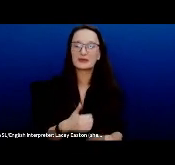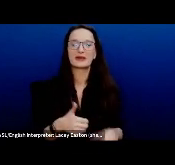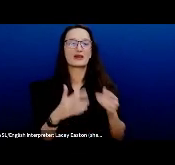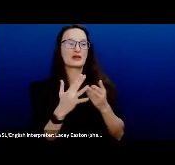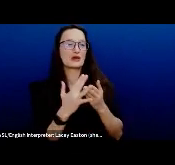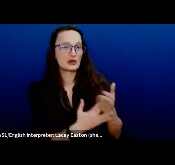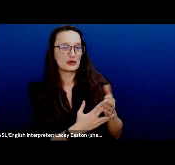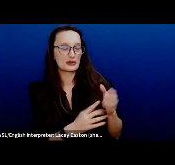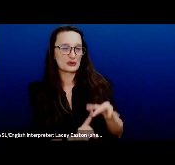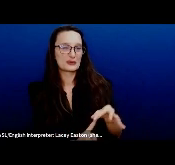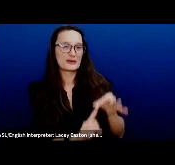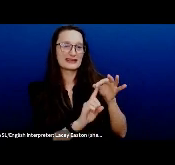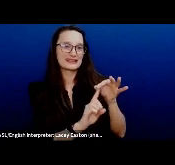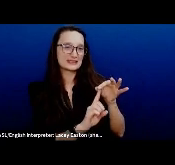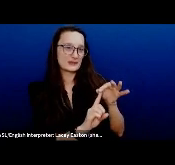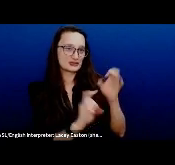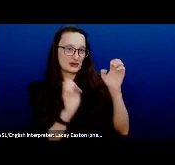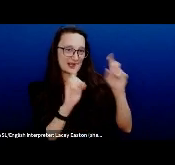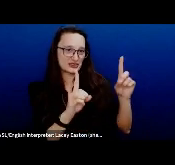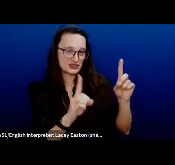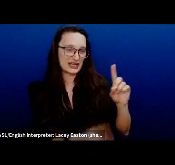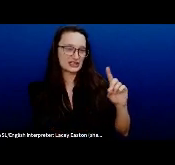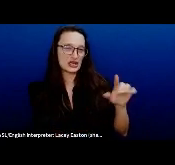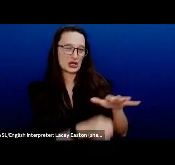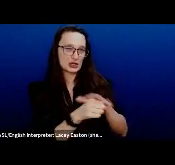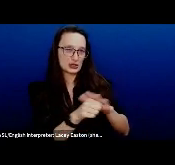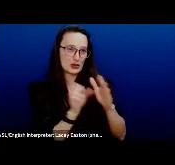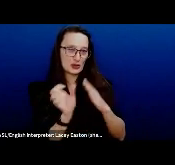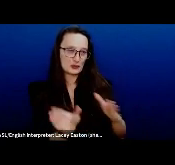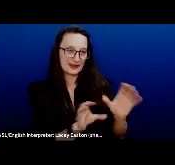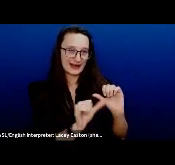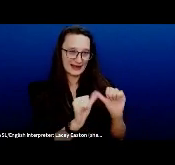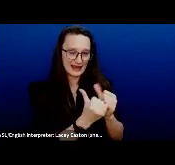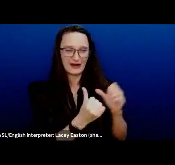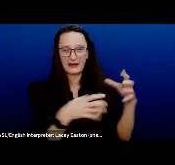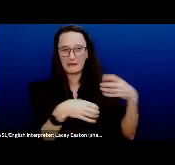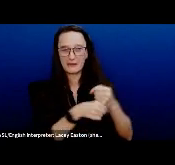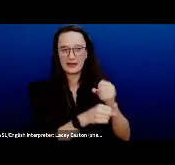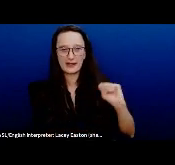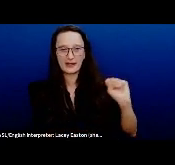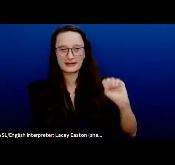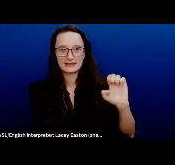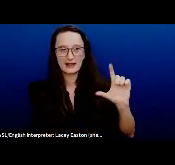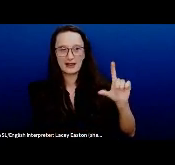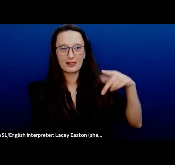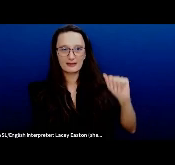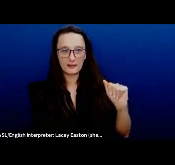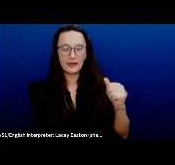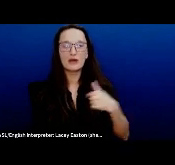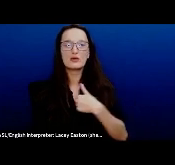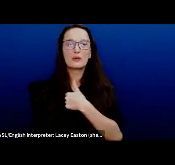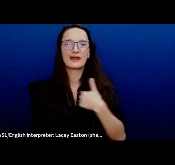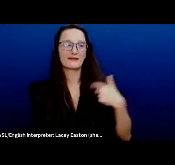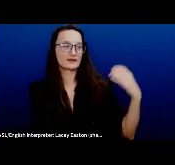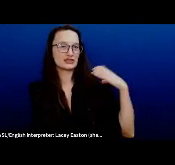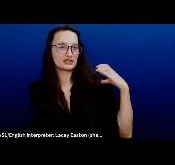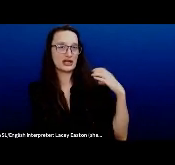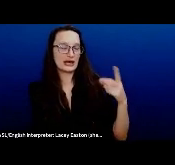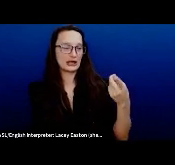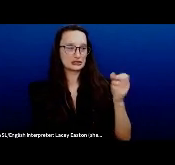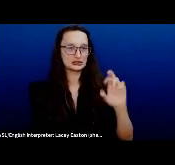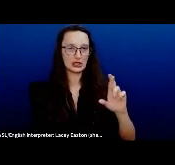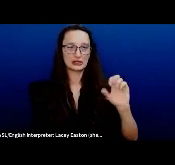Area del Plan Local de Educación Especial o SELPA, la Asociación Estatal SELPA, tenemos al presidente, el Dr. Scott Turner, para destacar a SELPA y su